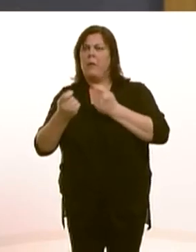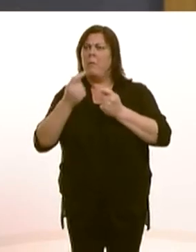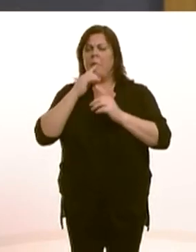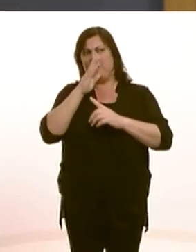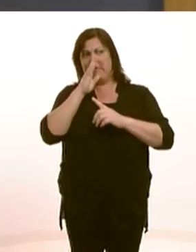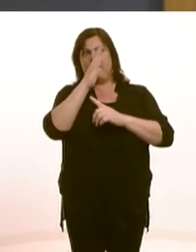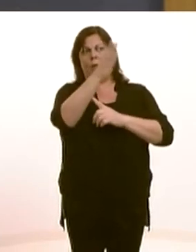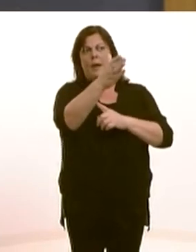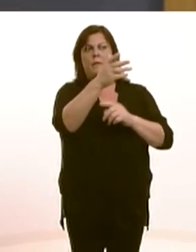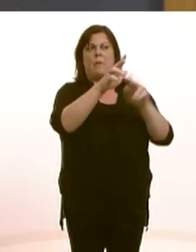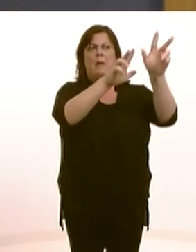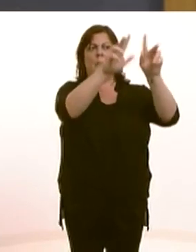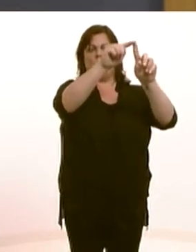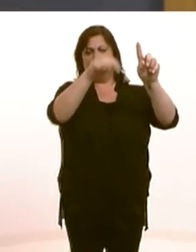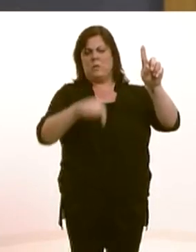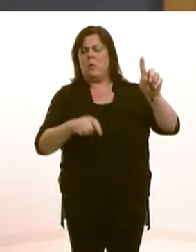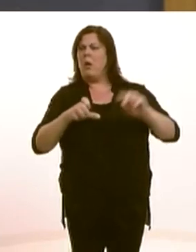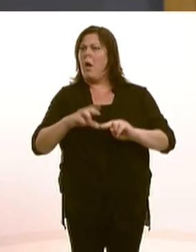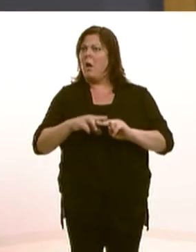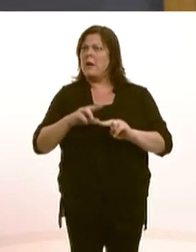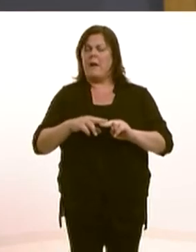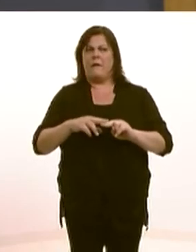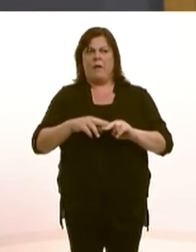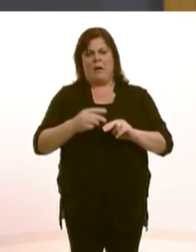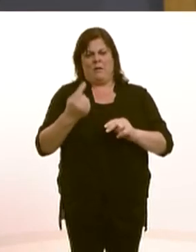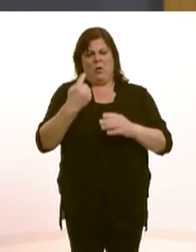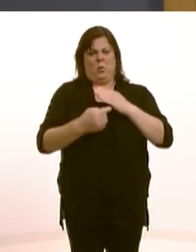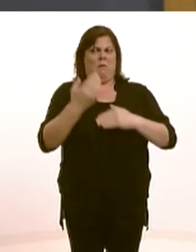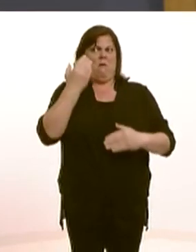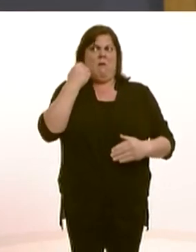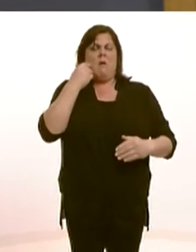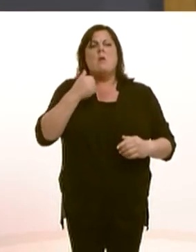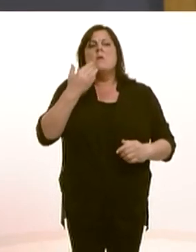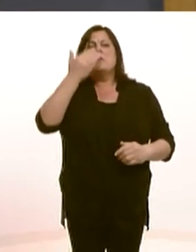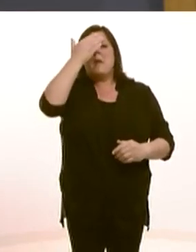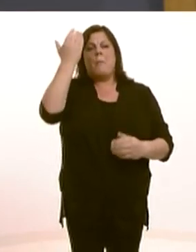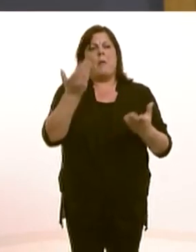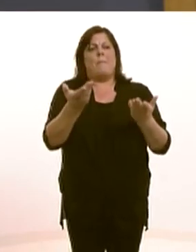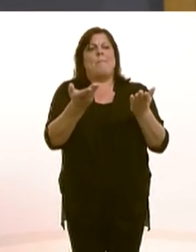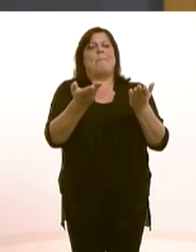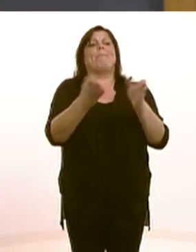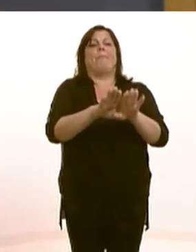Dymaír tro cyntaf i ni golliír gwasanaeth bws uniongyrchol ynaócoets, hynny ywóa oedd mor ddeniadol i bensiynwyr a myfyrwyr.